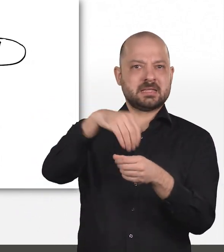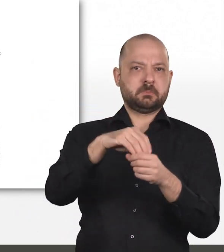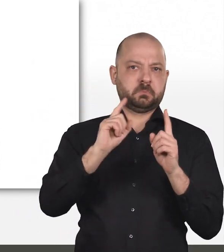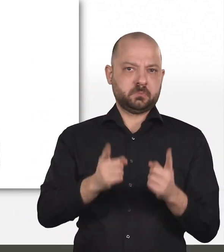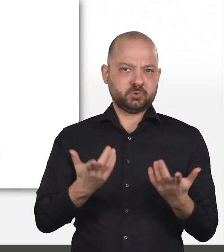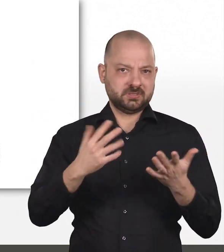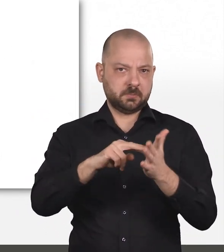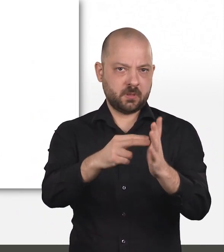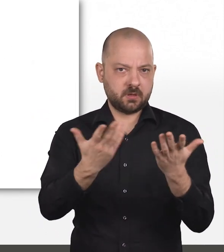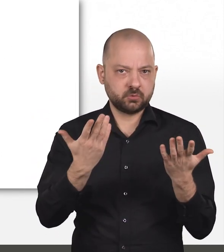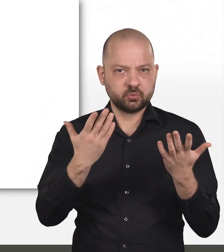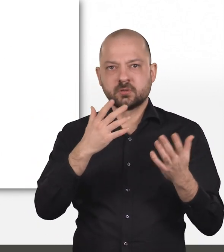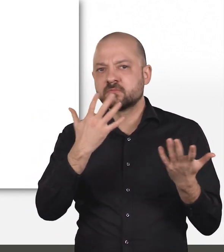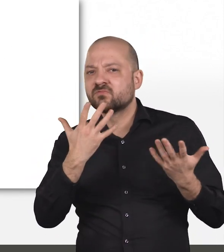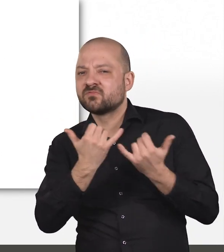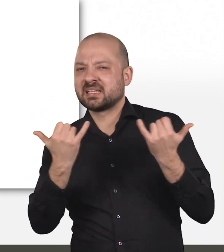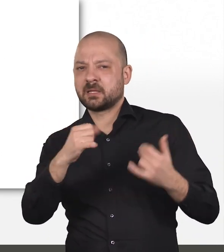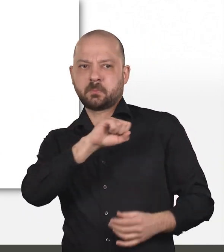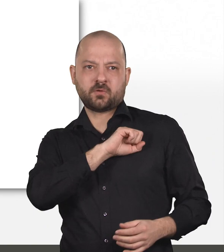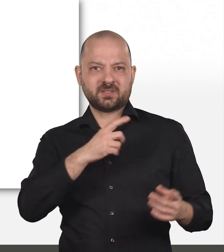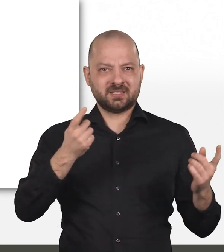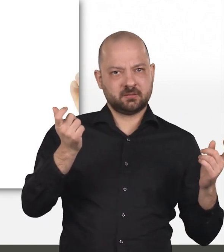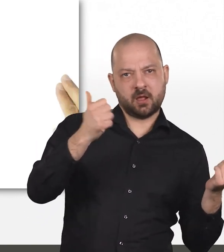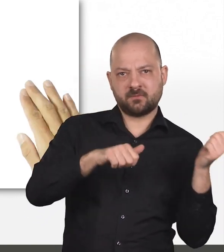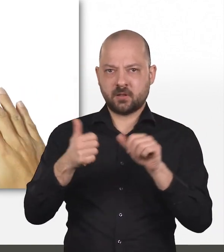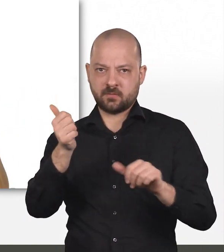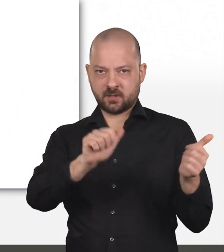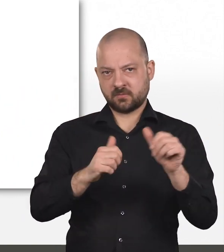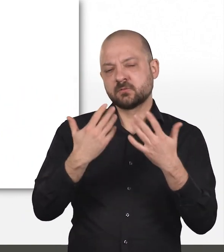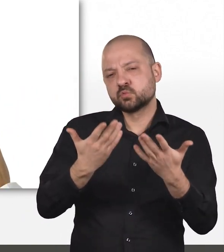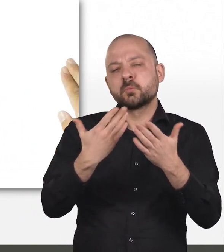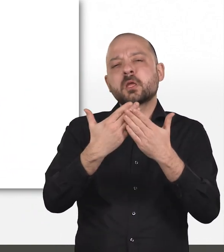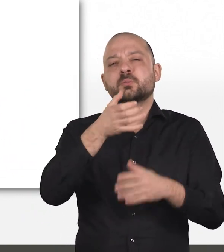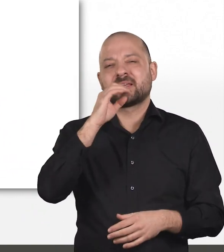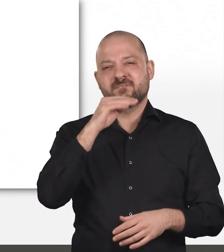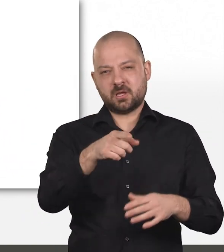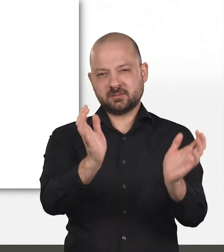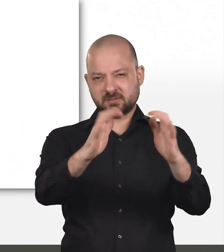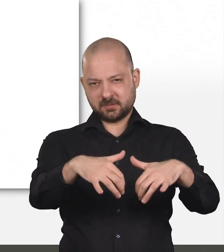Wie können wir voneinander profitieren? Im Szenario "Ausfall der Trinkwasserversorgung"